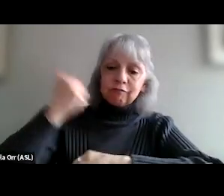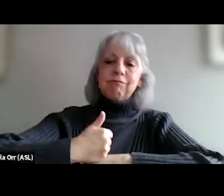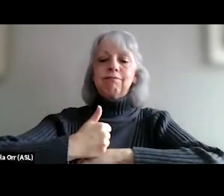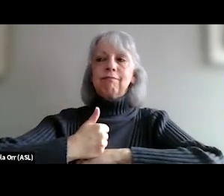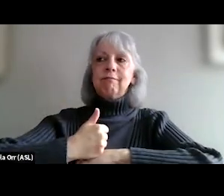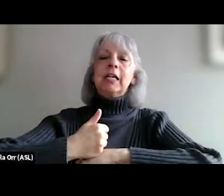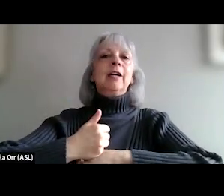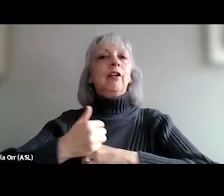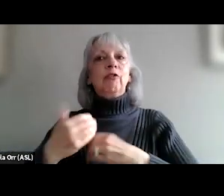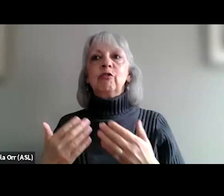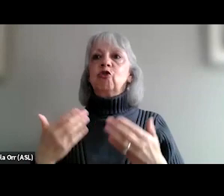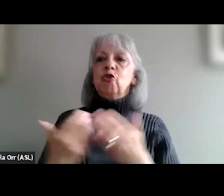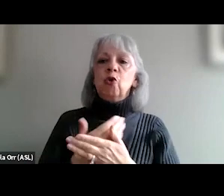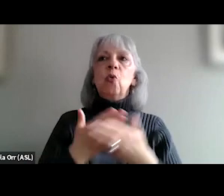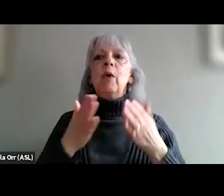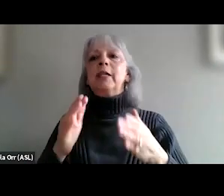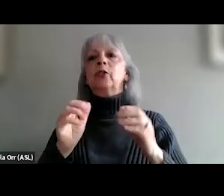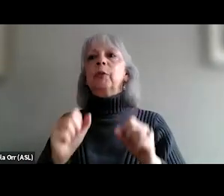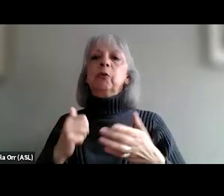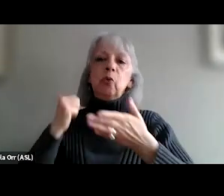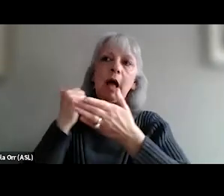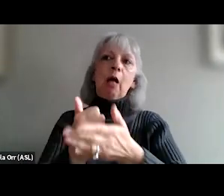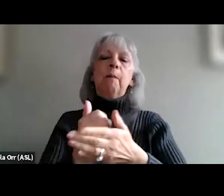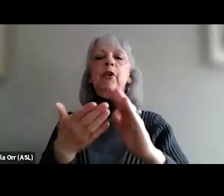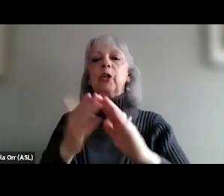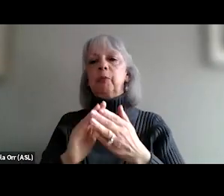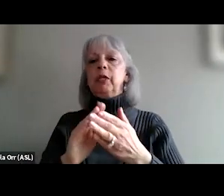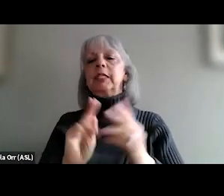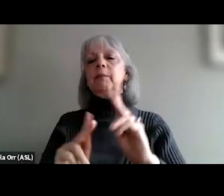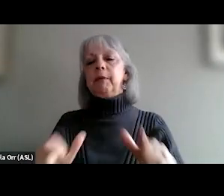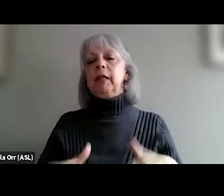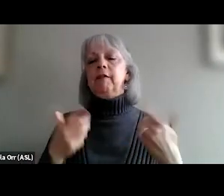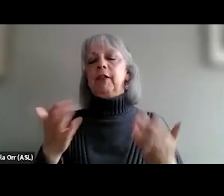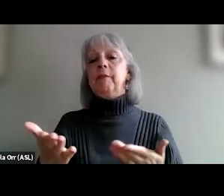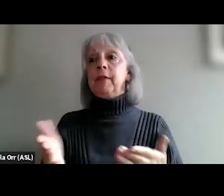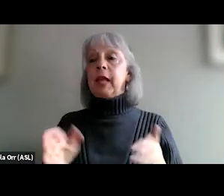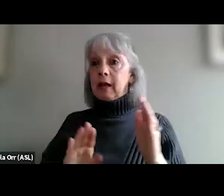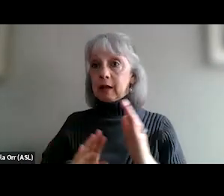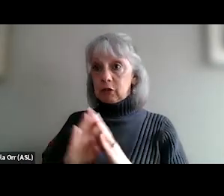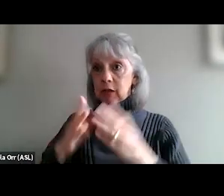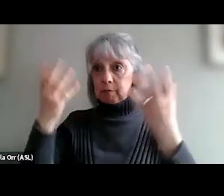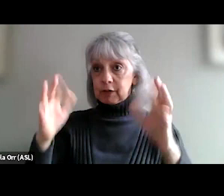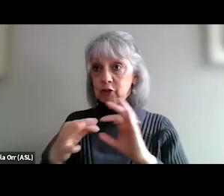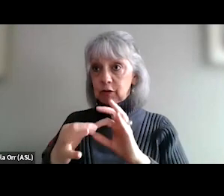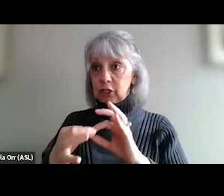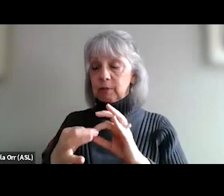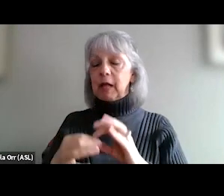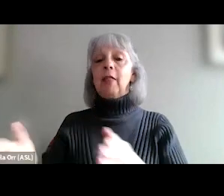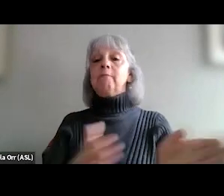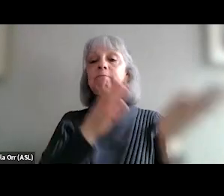nuevas oportunidades de ayuda a las comunidades. Después de desarrollar estas relaciones, la siguiente parte del proyecto es comenzar a trabajar.